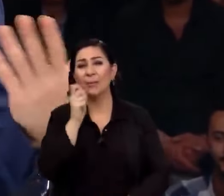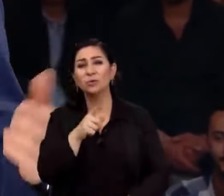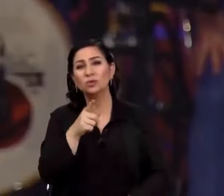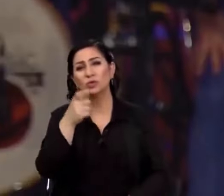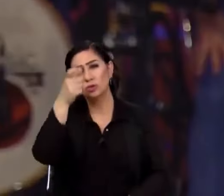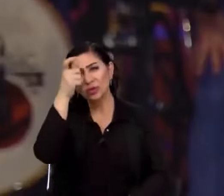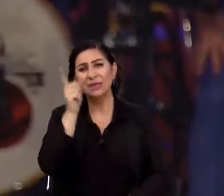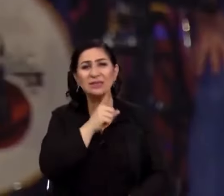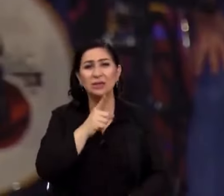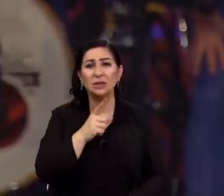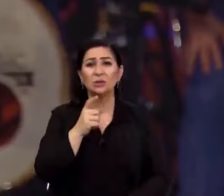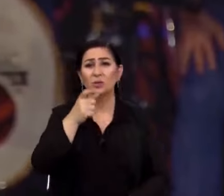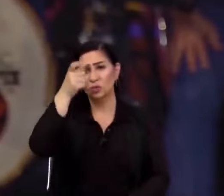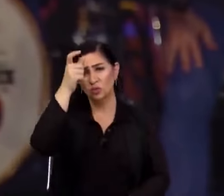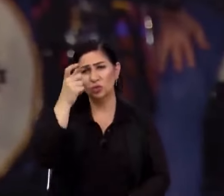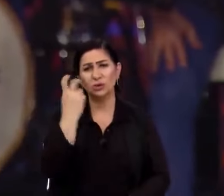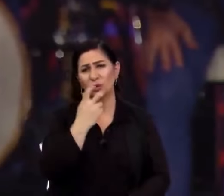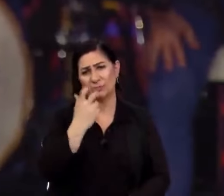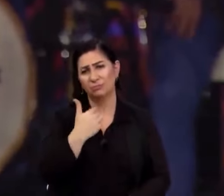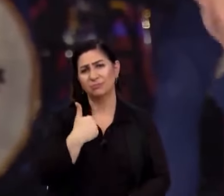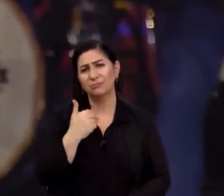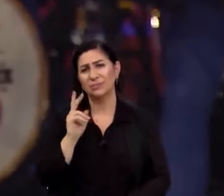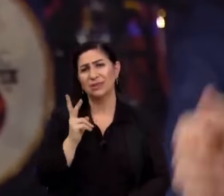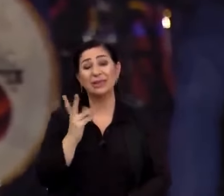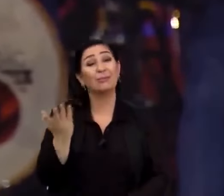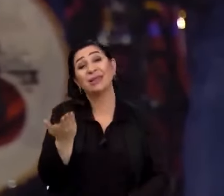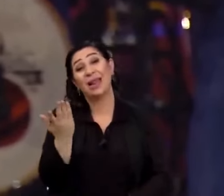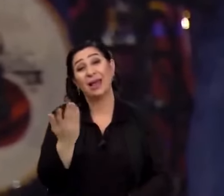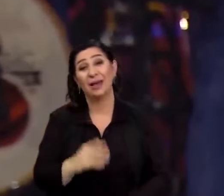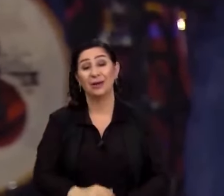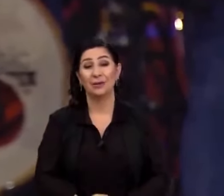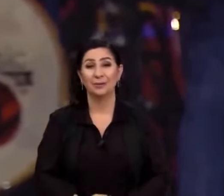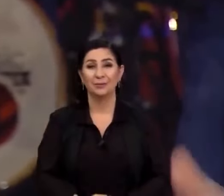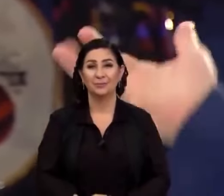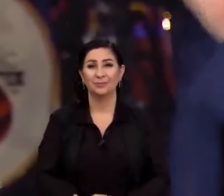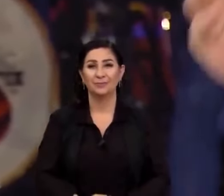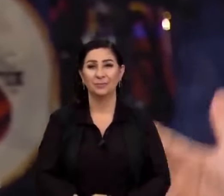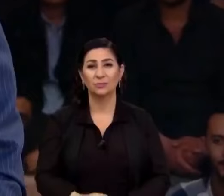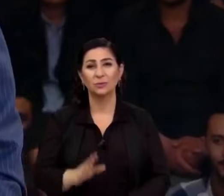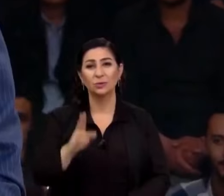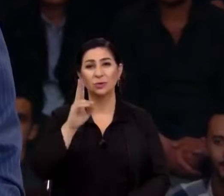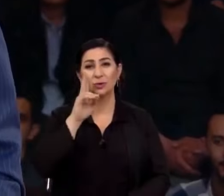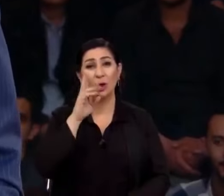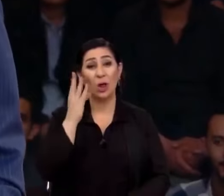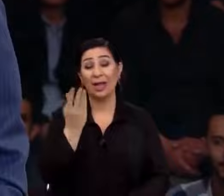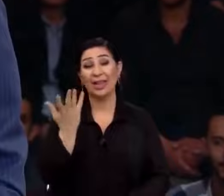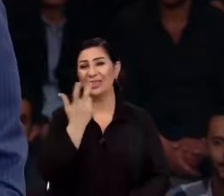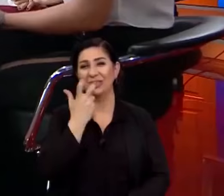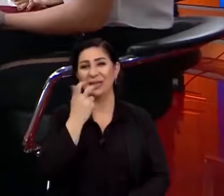Türkçe Türkçe söylerim Genelde ne mesela işte Son olarak neyi söyledin evde böyle